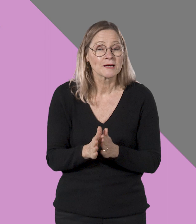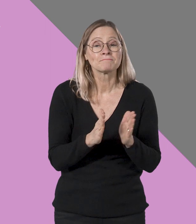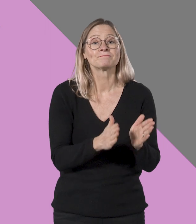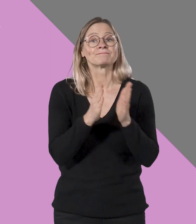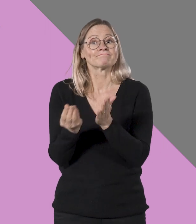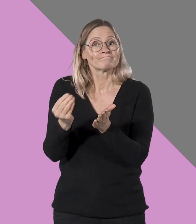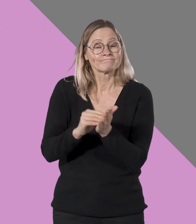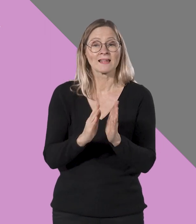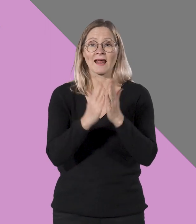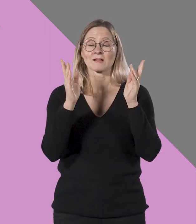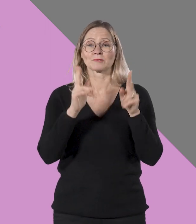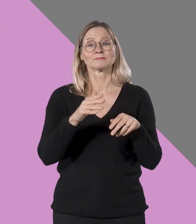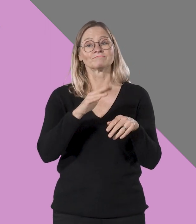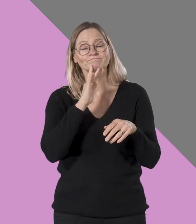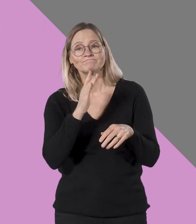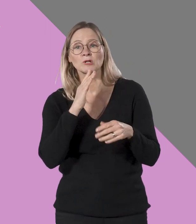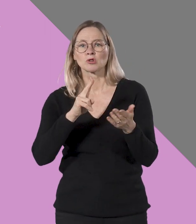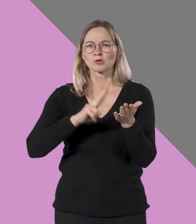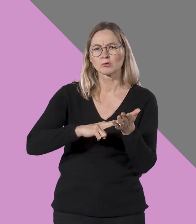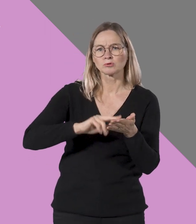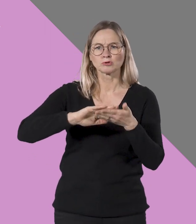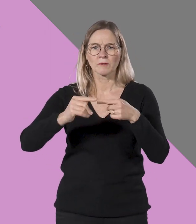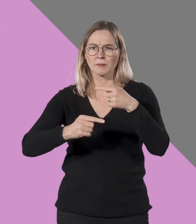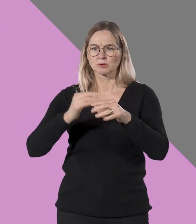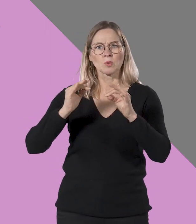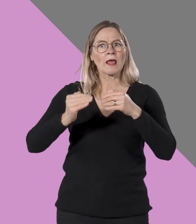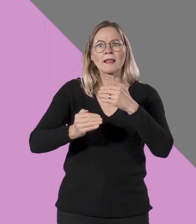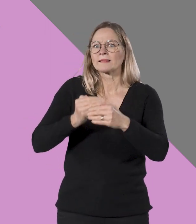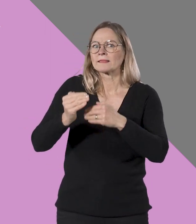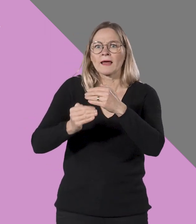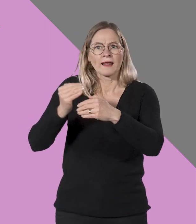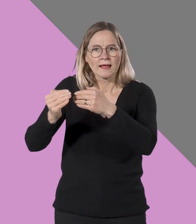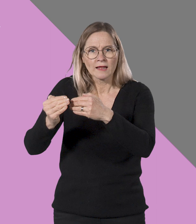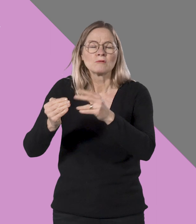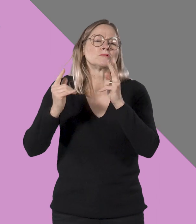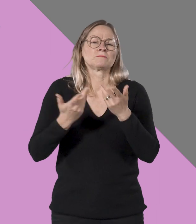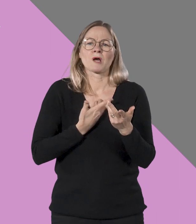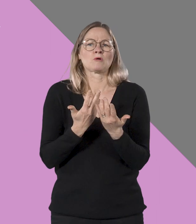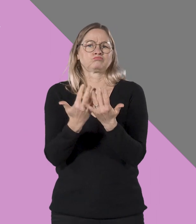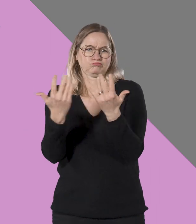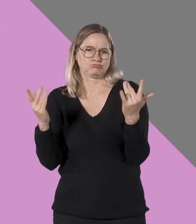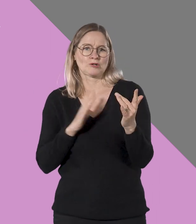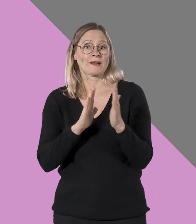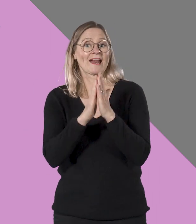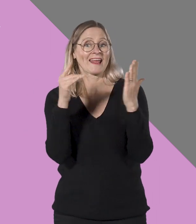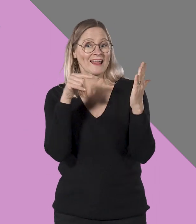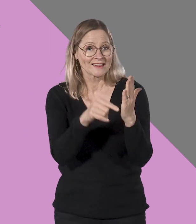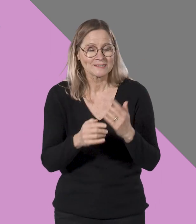Lisäksi lehdessä käsitellään totuus- ja sovintoprosessin etenemistä - sekä paljon muuta.